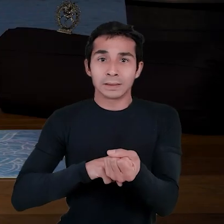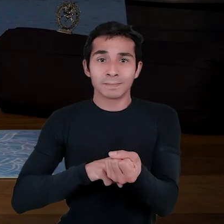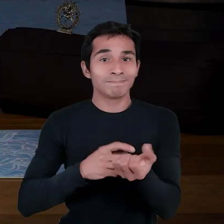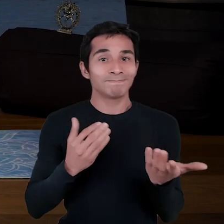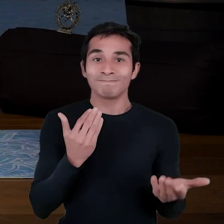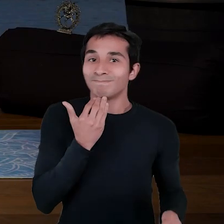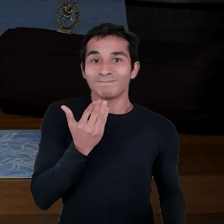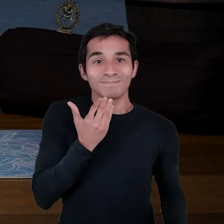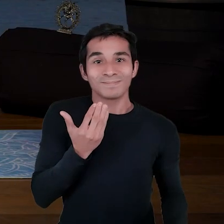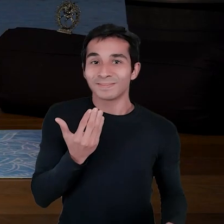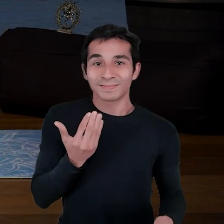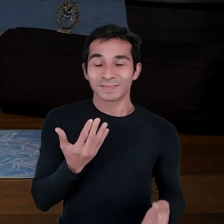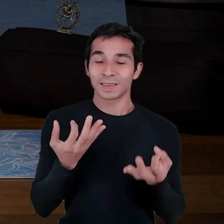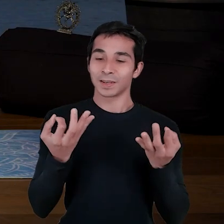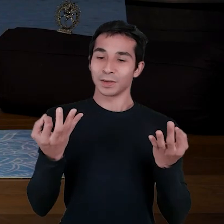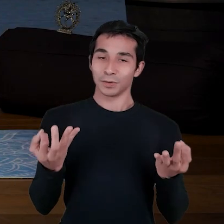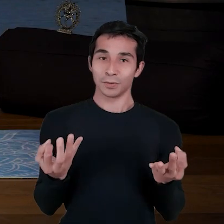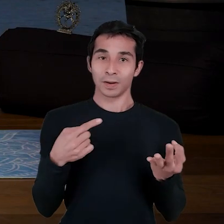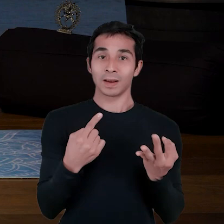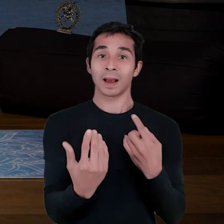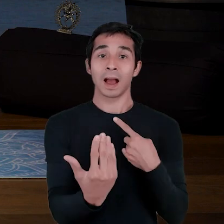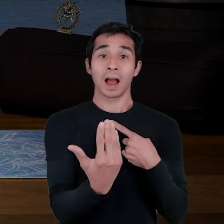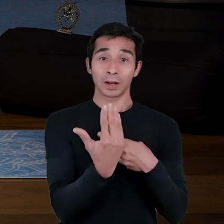O yoga é para o ser humano.